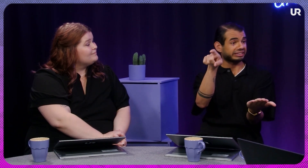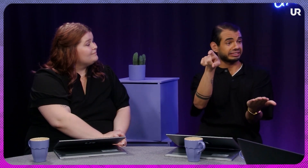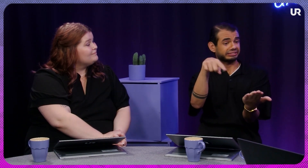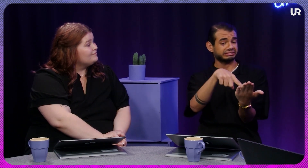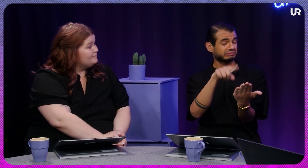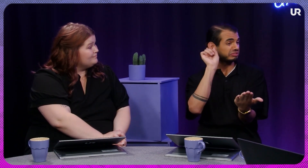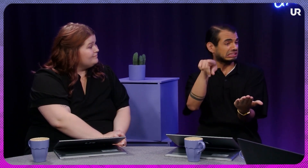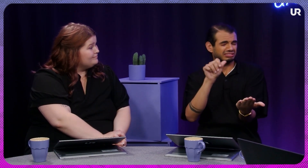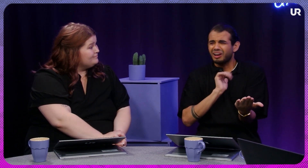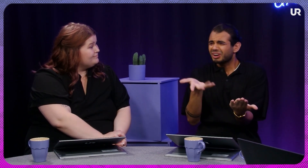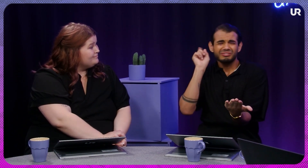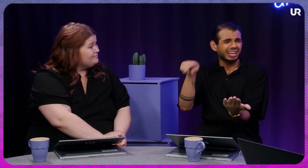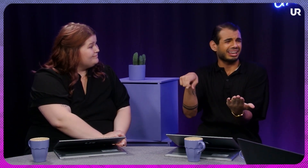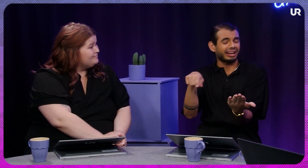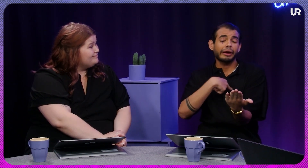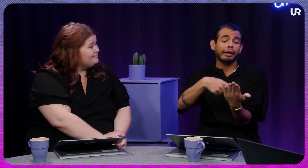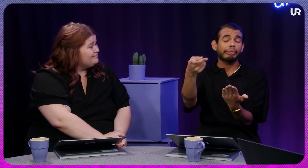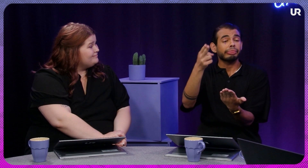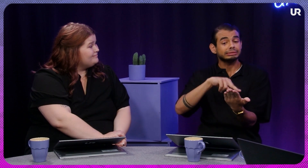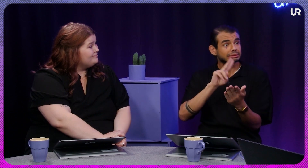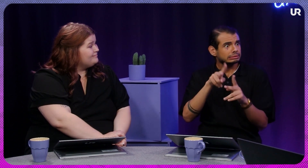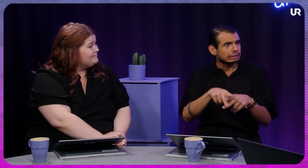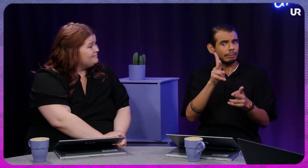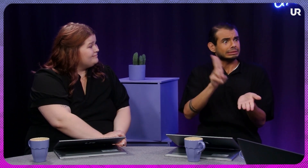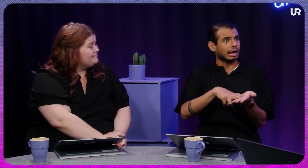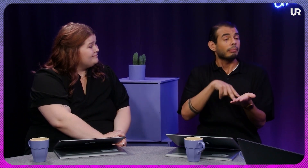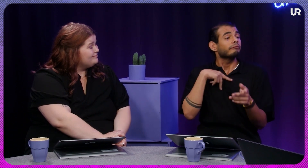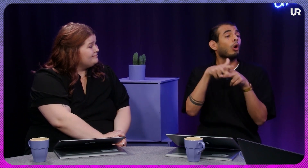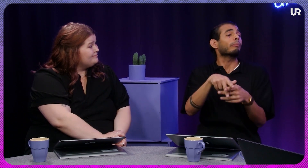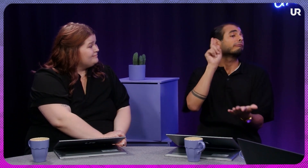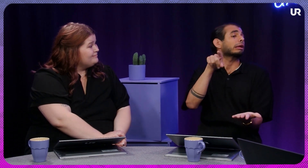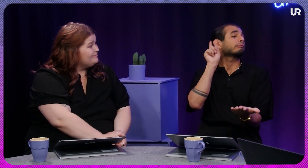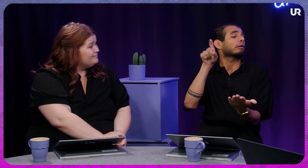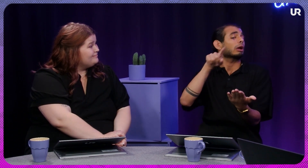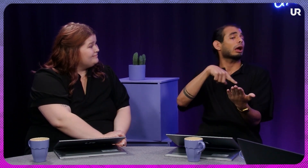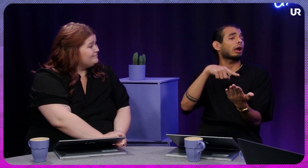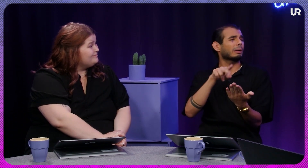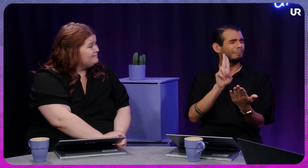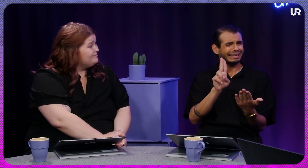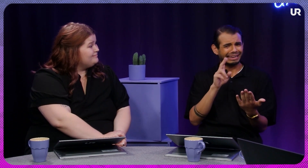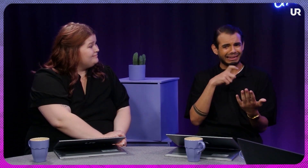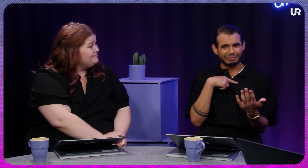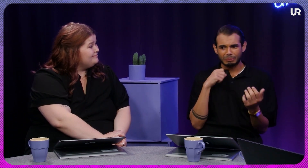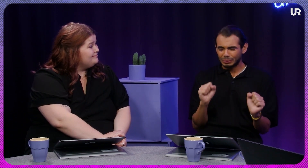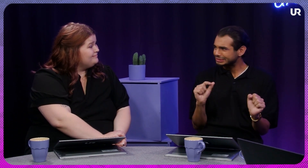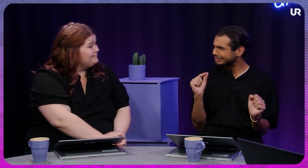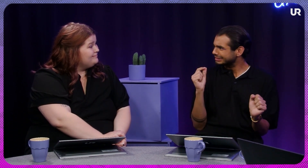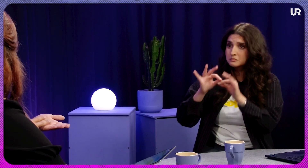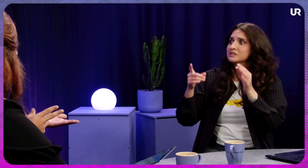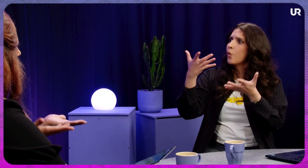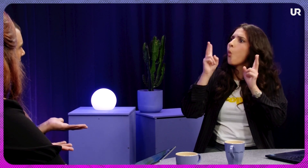Man tänker att det är fejk. Det är tydligt fejk. Sen fortsätter man upprepa hur man tänker med följande klipp man ser. Att man börjar tro att allt är falskt istället.